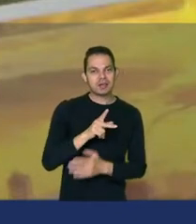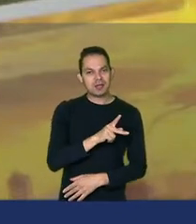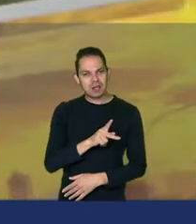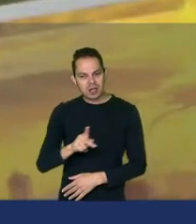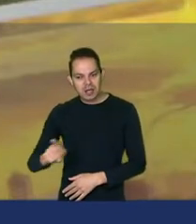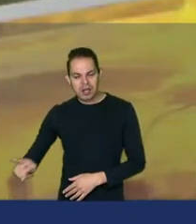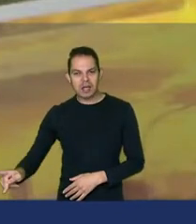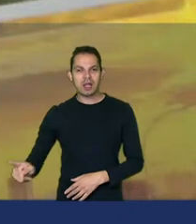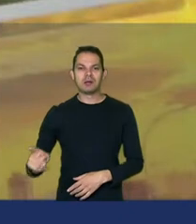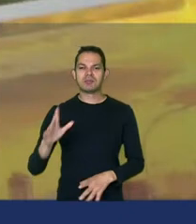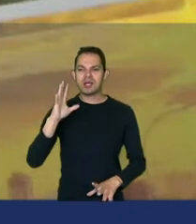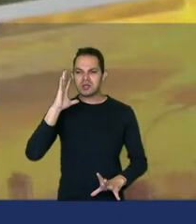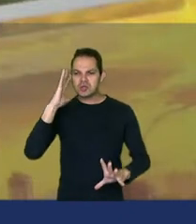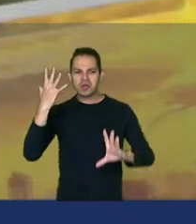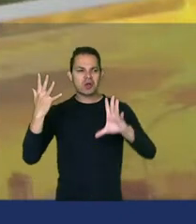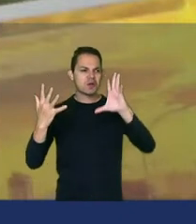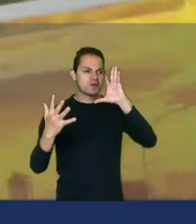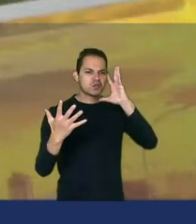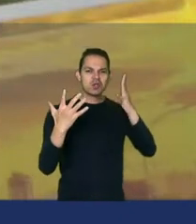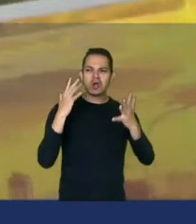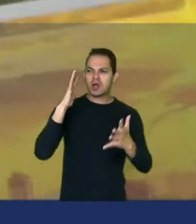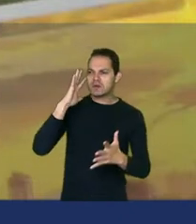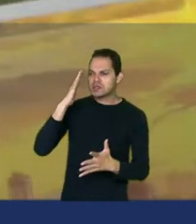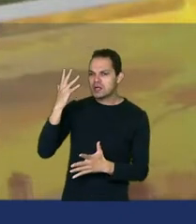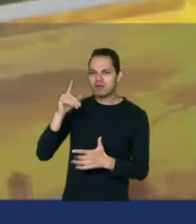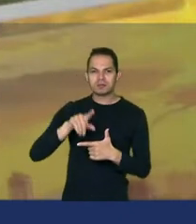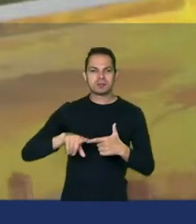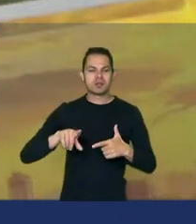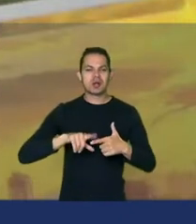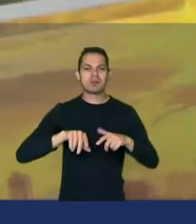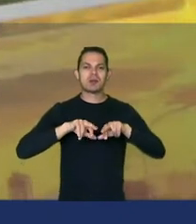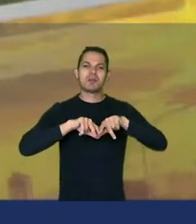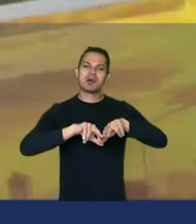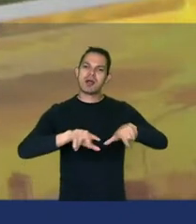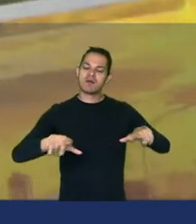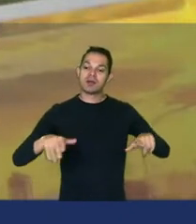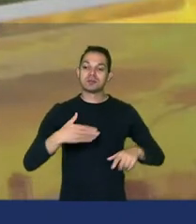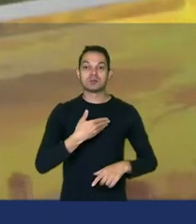PARA MOSTRAR COMO RESOLVER ESSE E OUTROS PROBLEMAS QUE O GOVERNO DA DESTRUIÇÃO